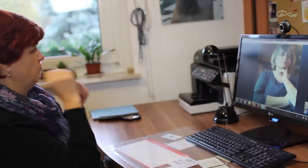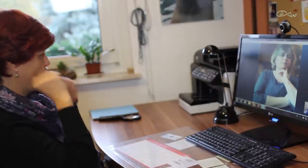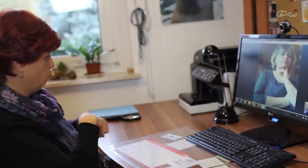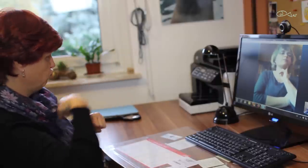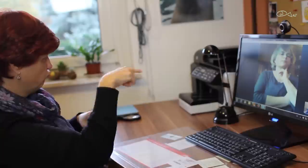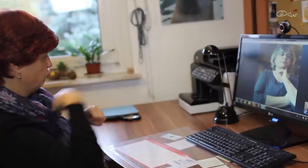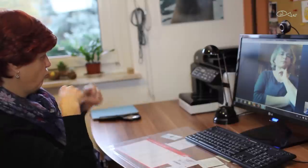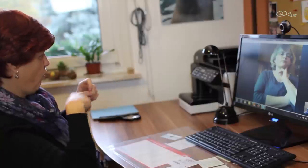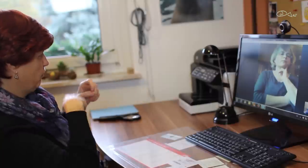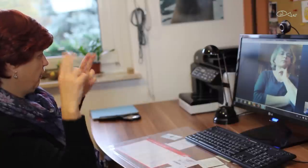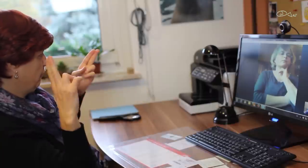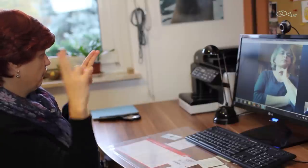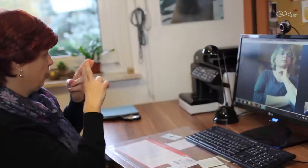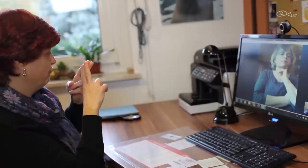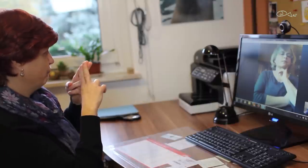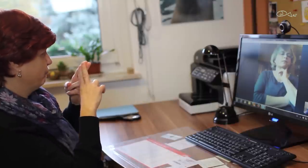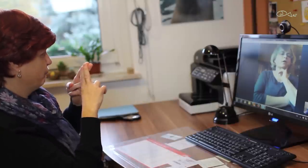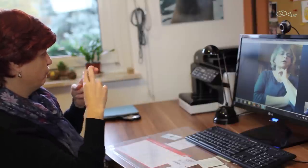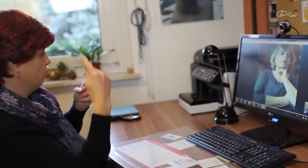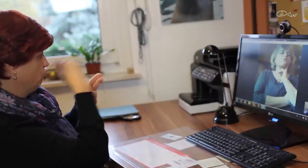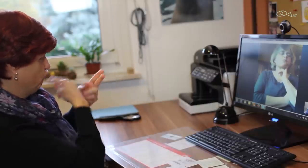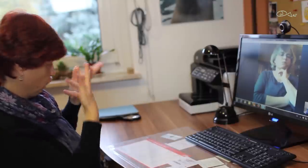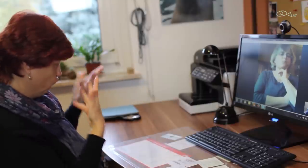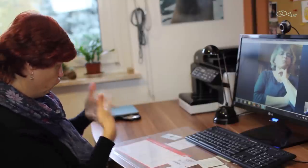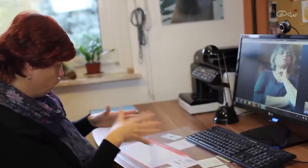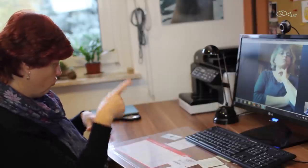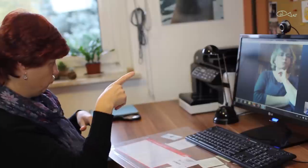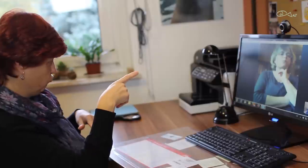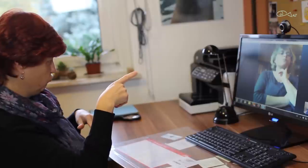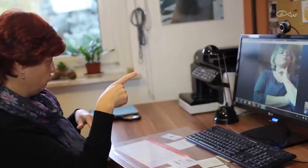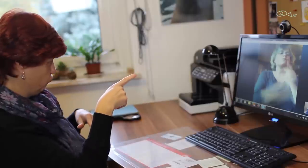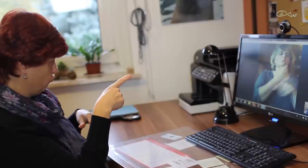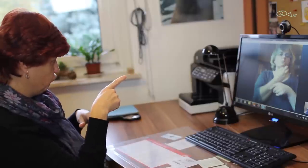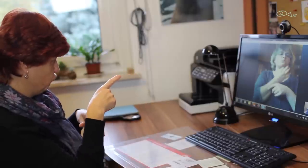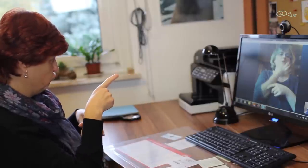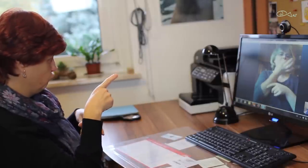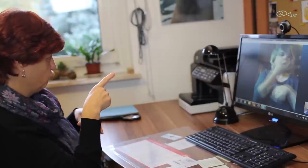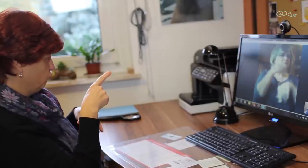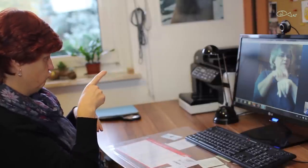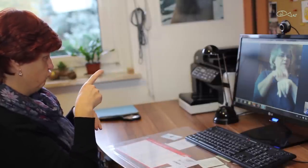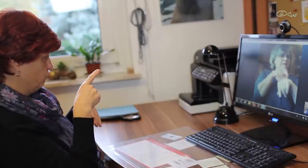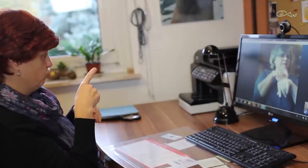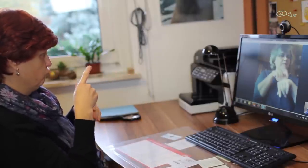Hmm, ok, verstehe - BIRGIT: Hättest Du heute Zeit, könntest du mit mir einkaufen gehen? FRAU: Ja, wann denn?